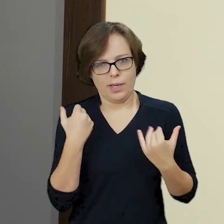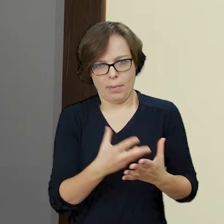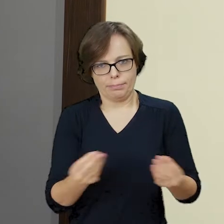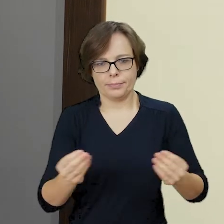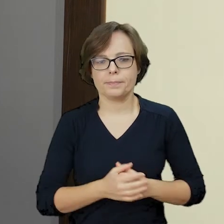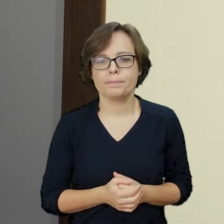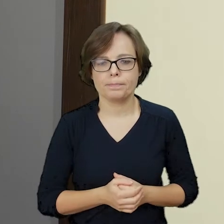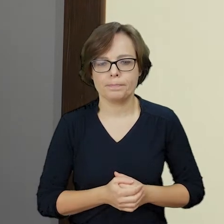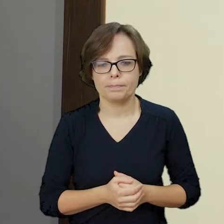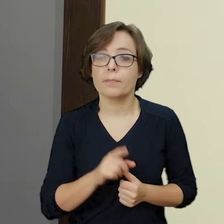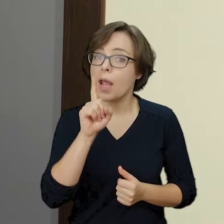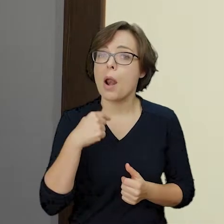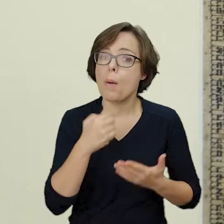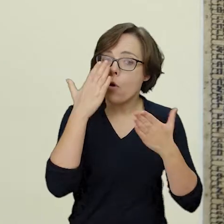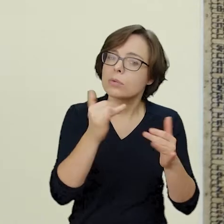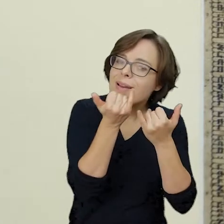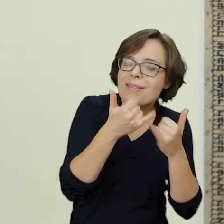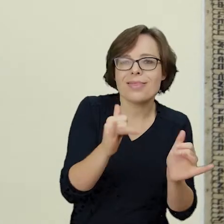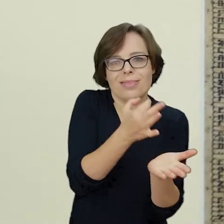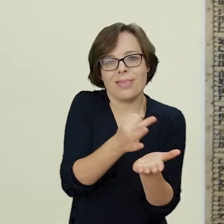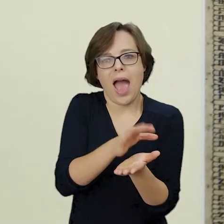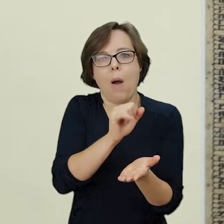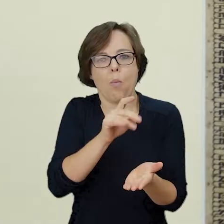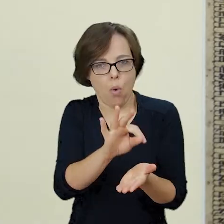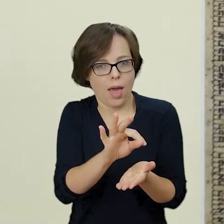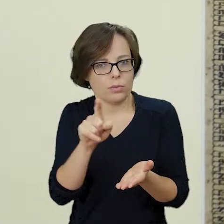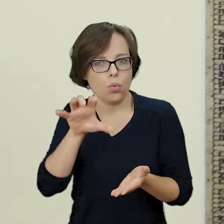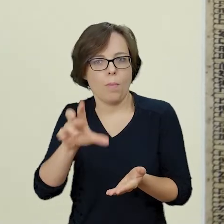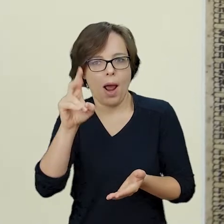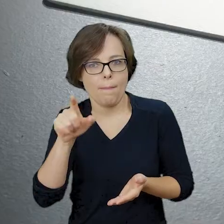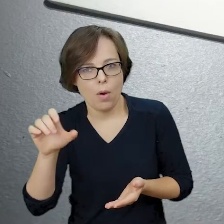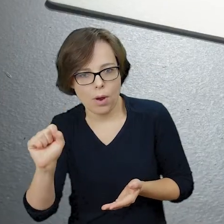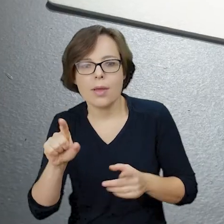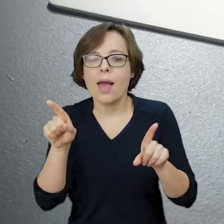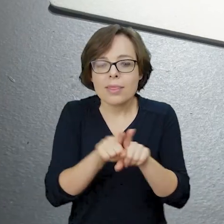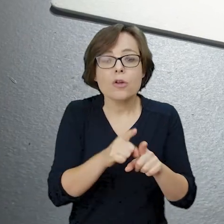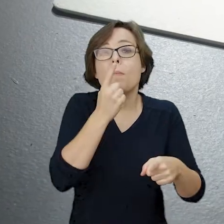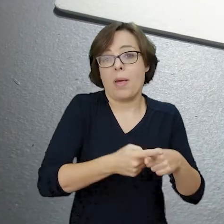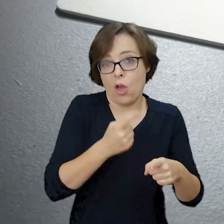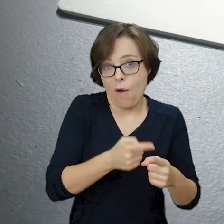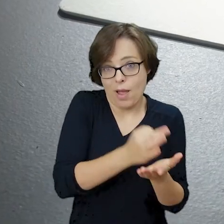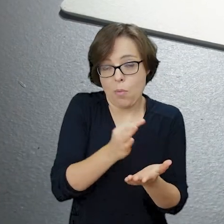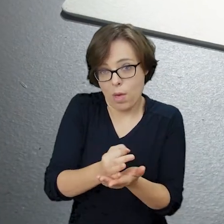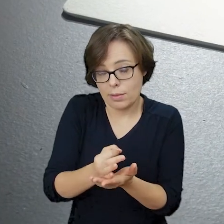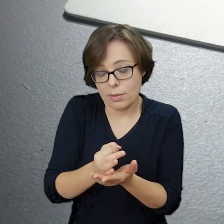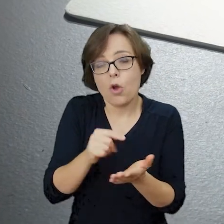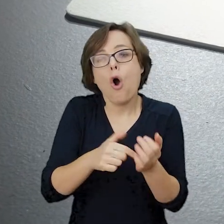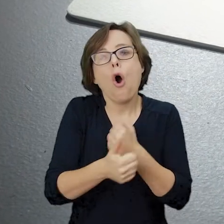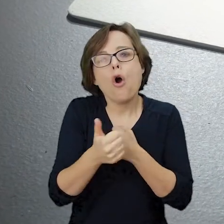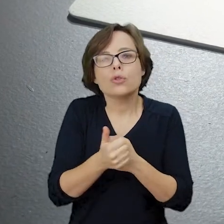pokazujemy jednak inne amulety kabalistyczne, a także amulety metalowe, które miały chronić nieemowlęta przed złym okiem.